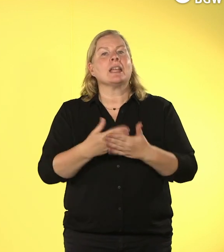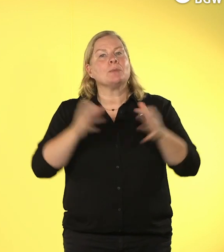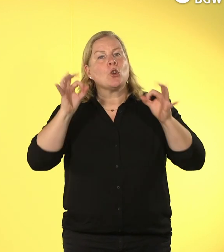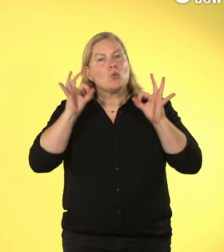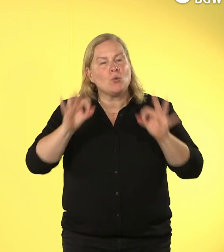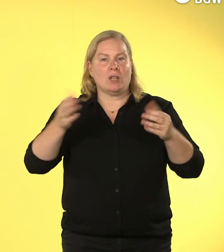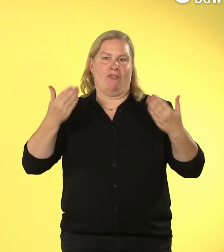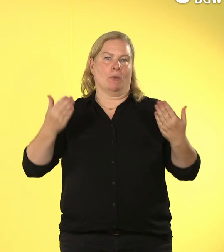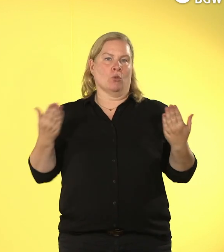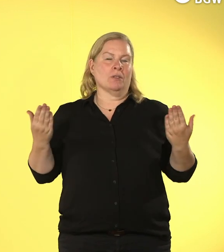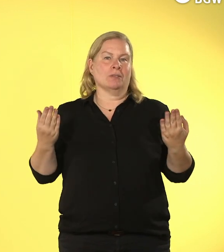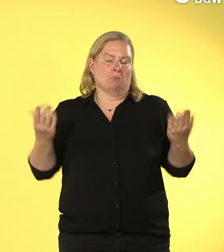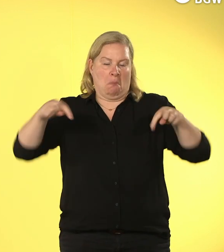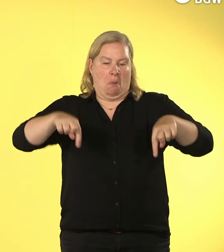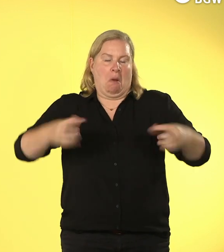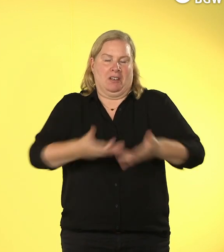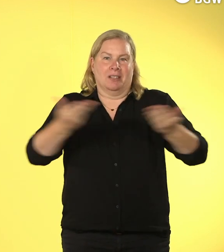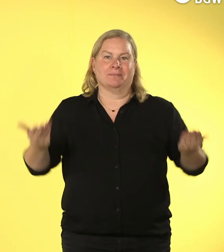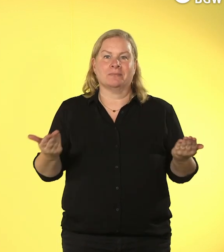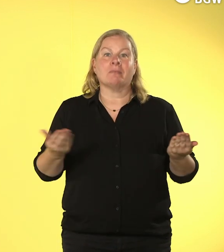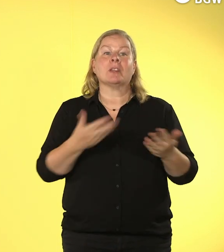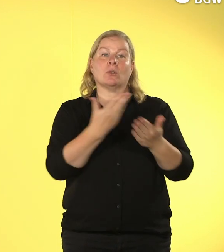Daraus kann man viel ableiten.